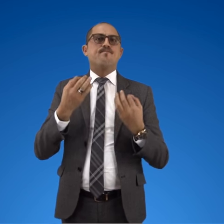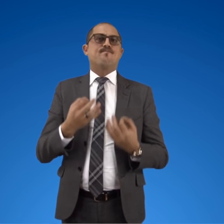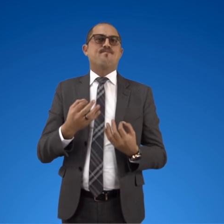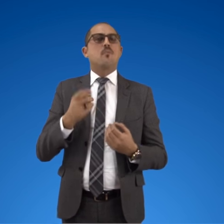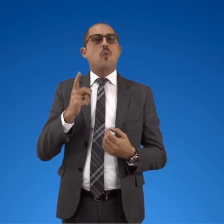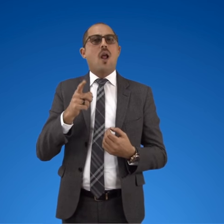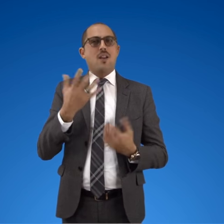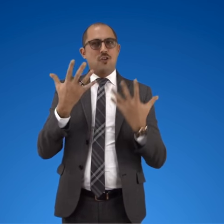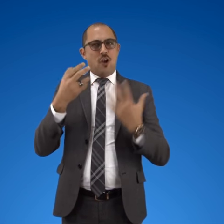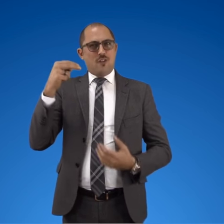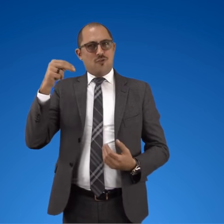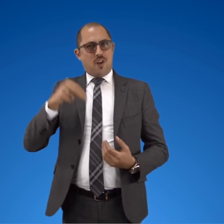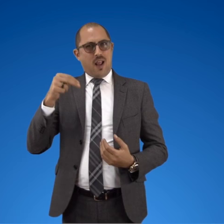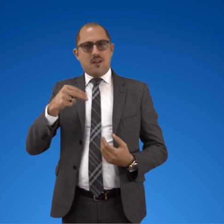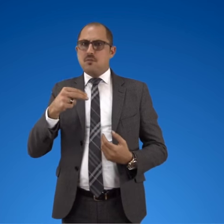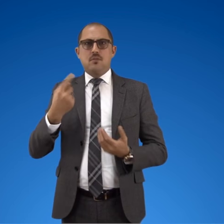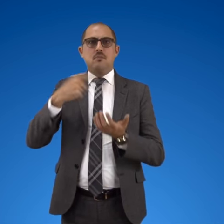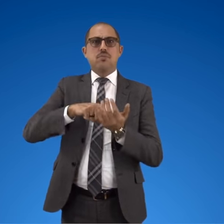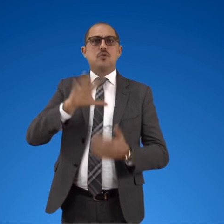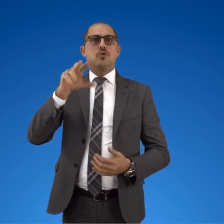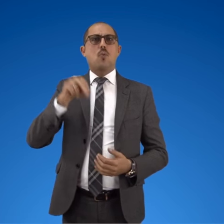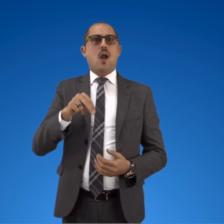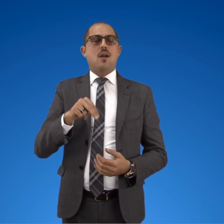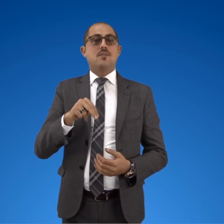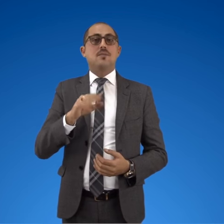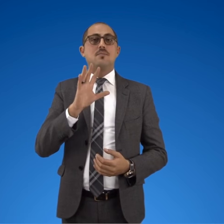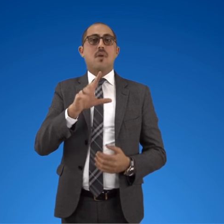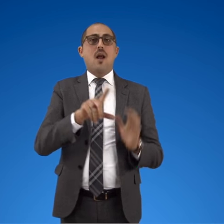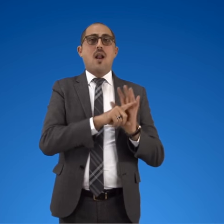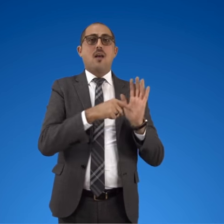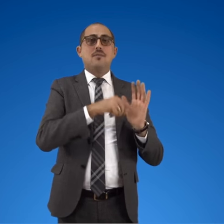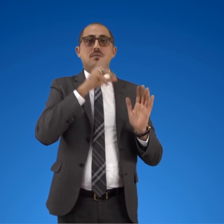Il rinnovo della patente di 10 anni non è valido, invece 5 anni sì.